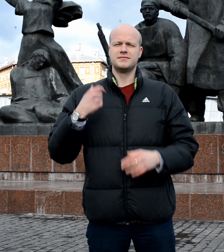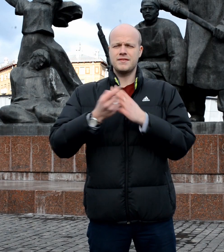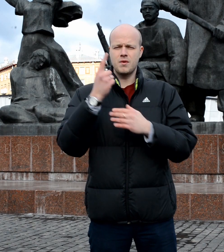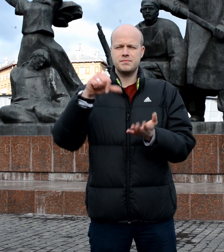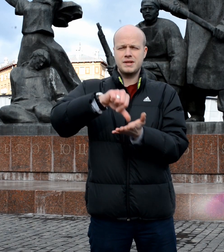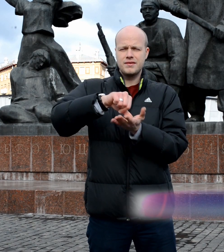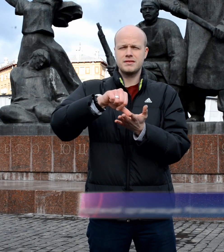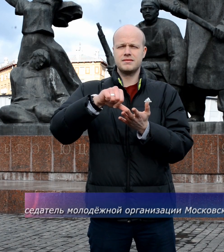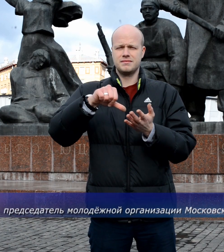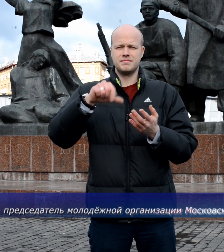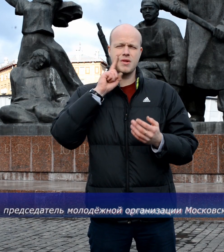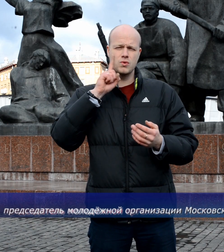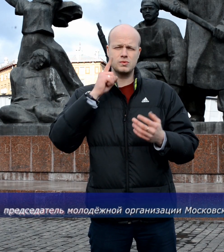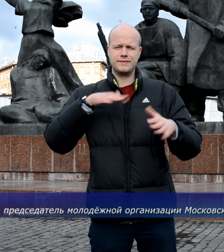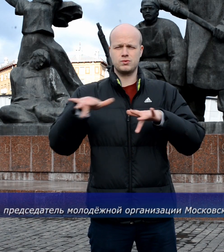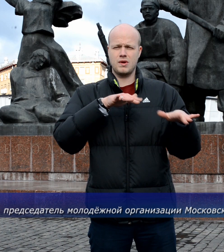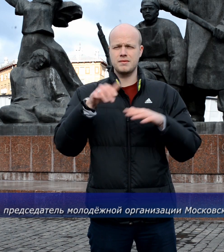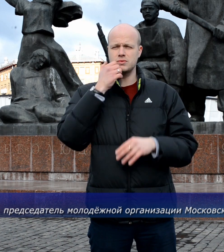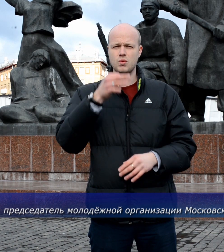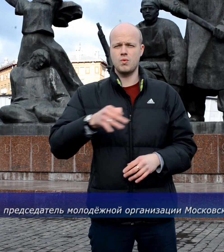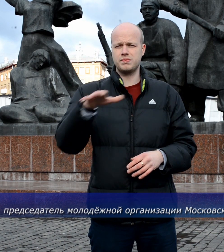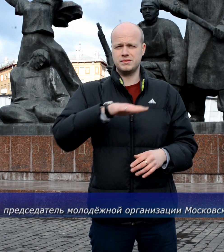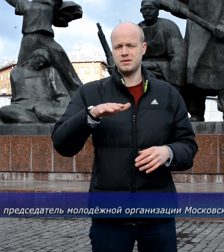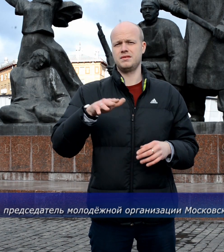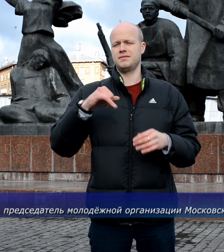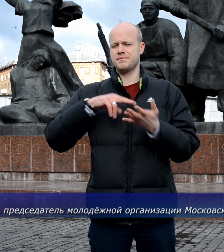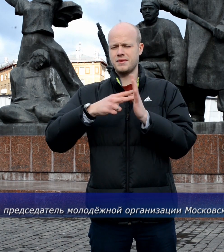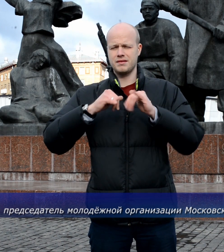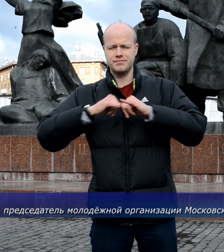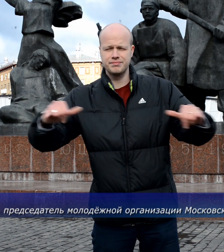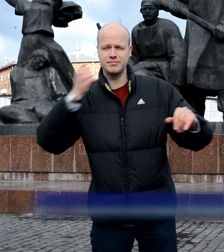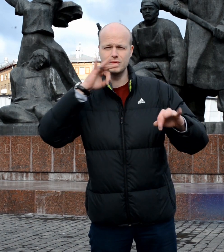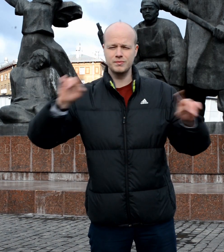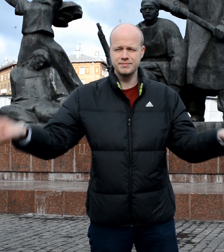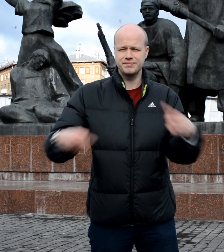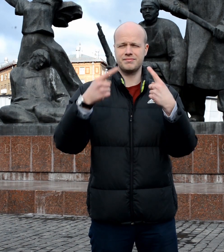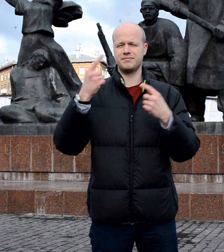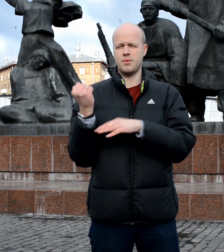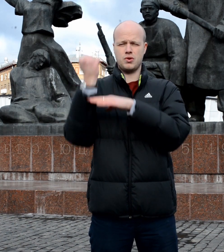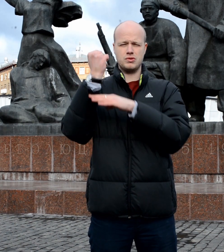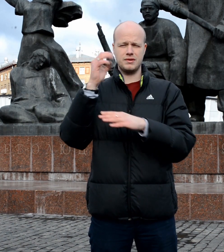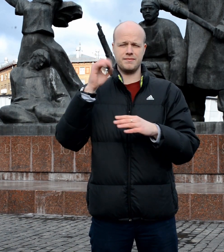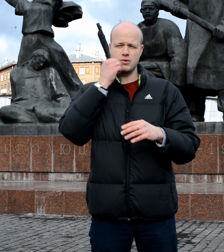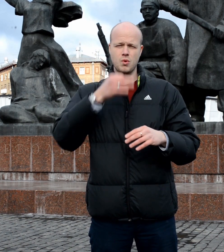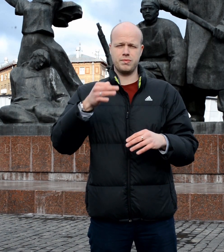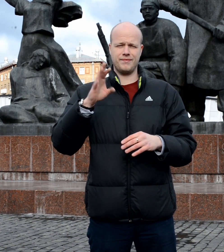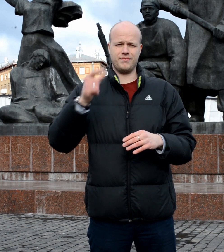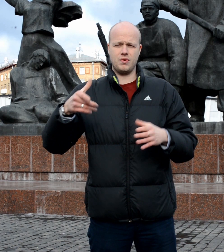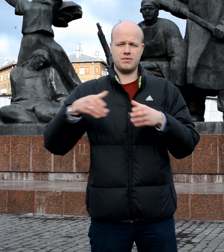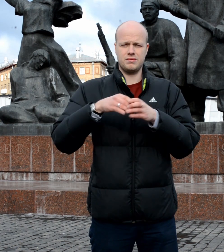Я представляю молодежное движение глухих Московской области. У нас большие планы по развитию движения глухих Московской области, по поддержке МособлВОГ.